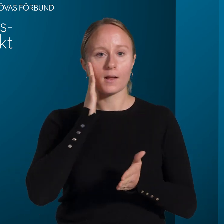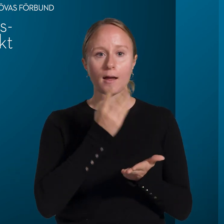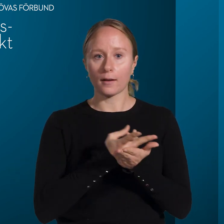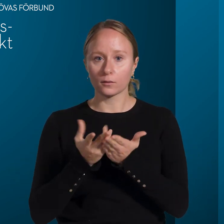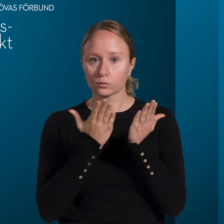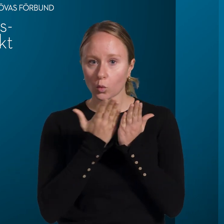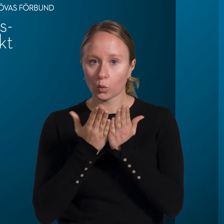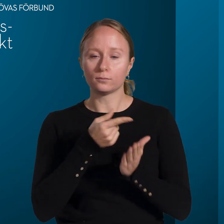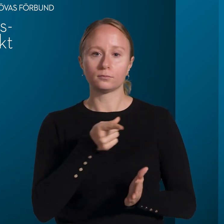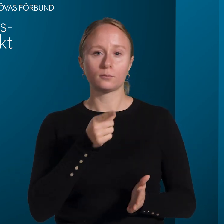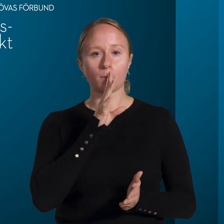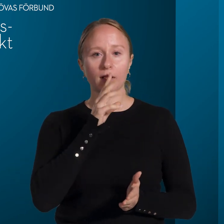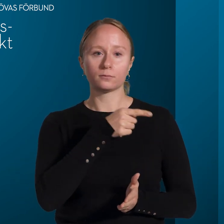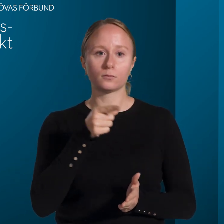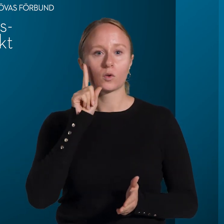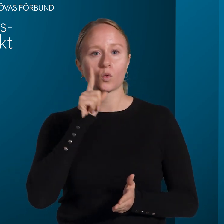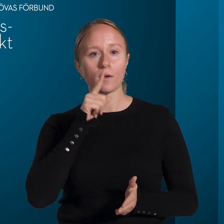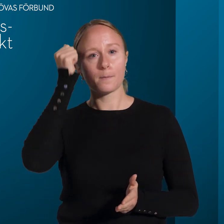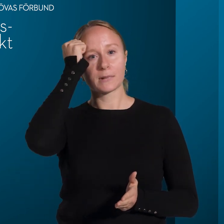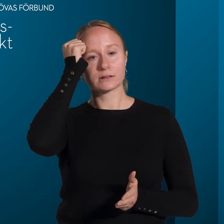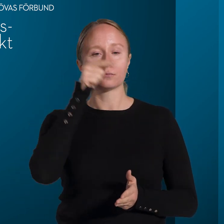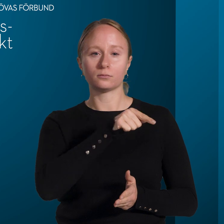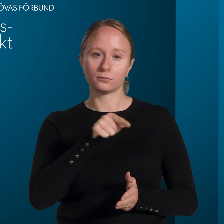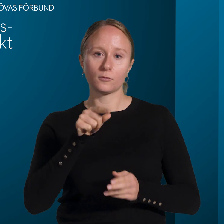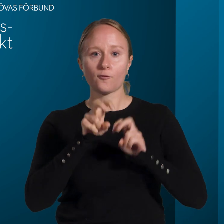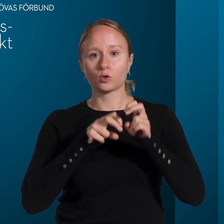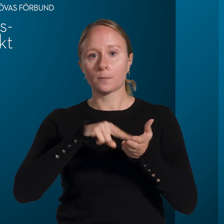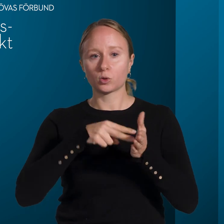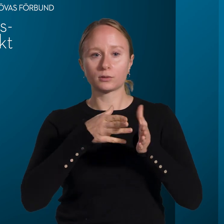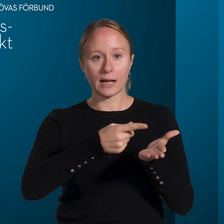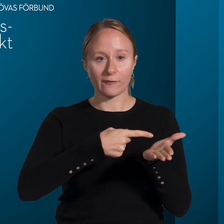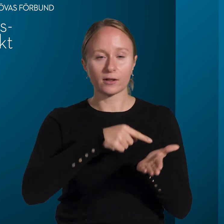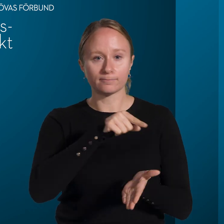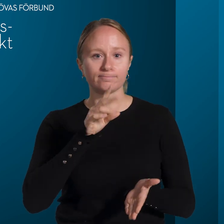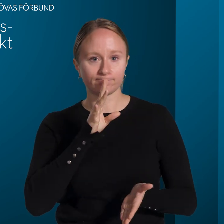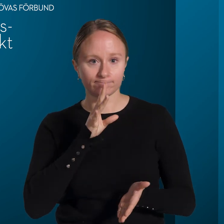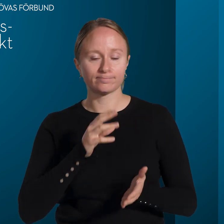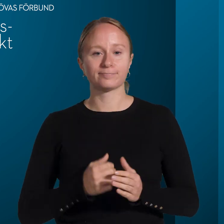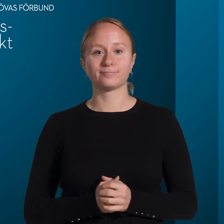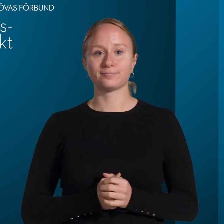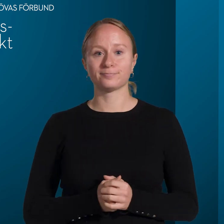med fokus på internatskolor, och beskriver vad döva mindes - i intervjuerna inom forskningsprojektet.